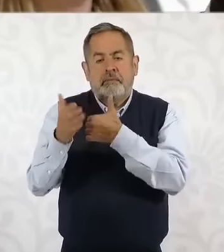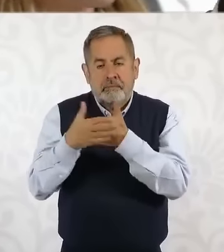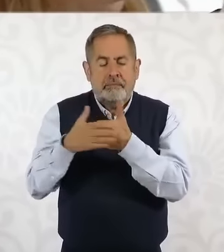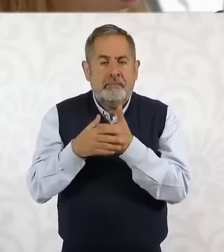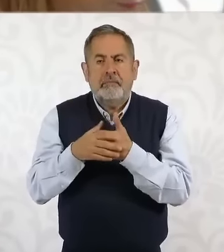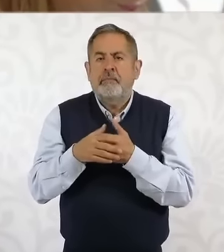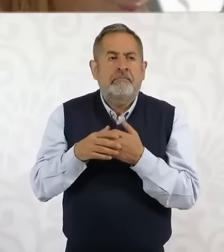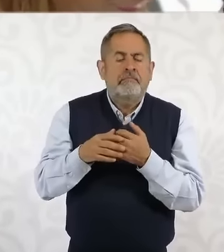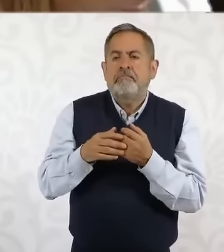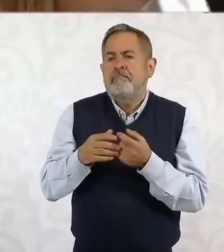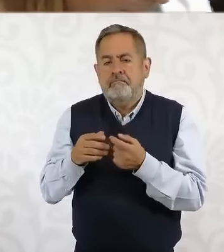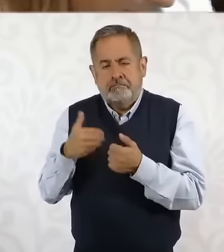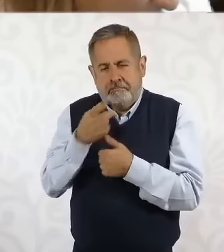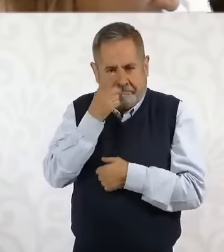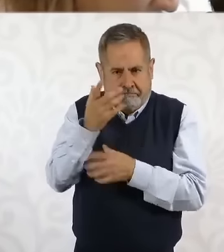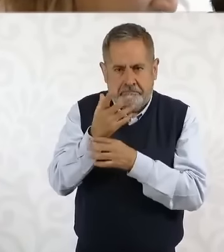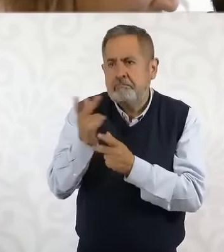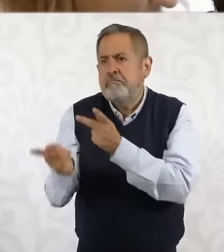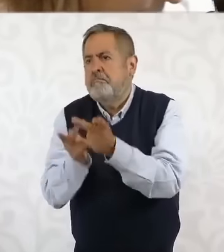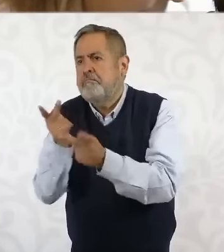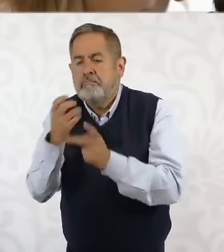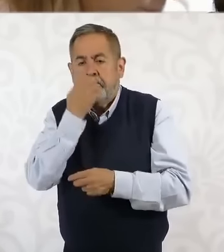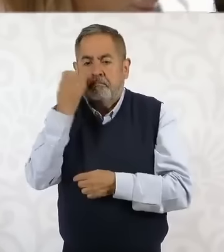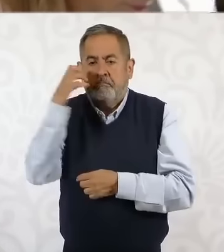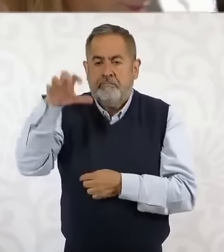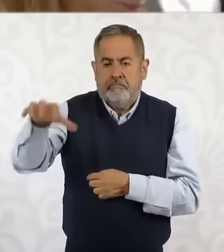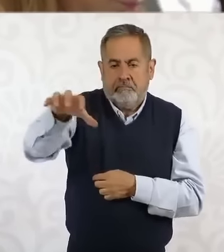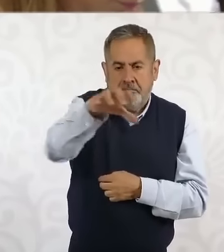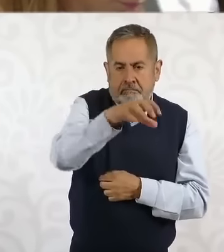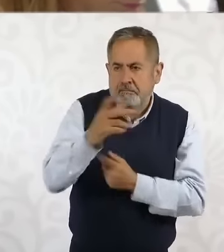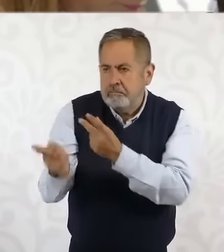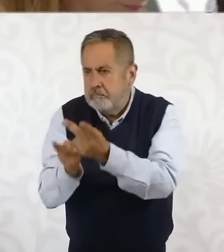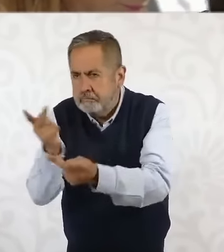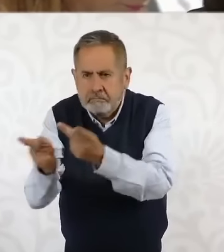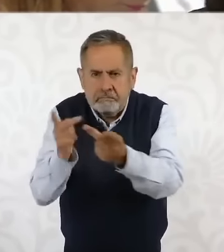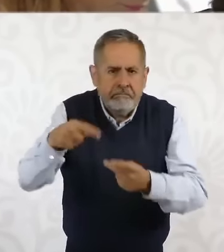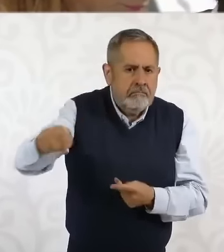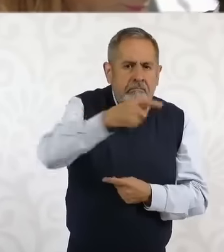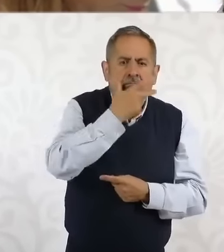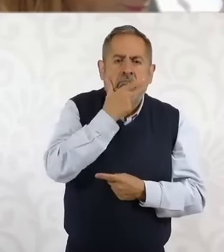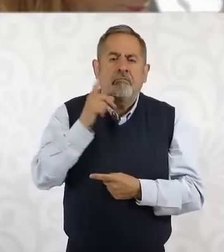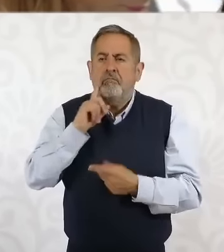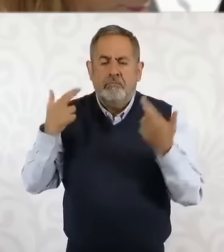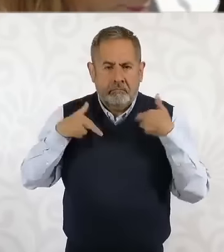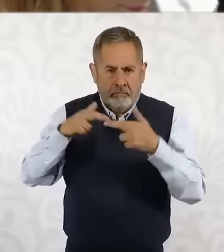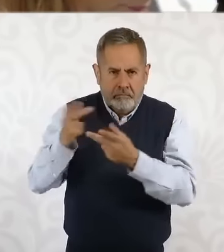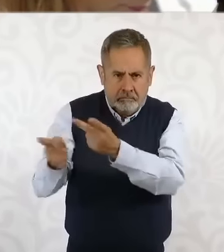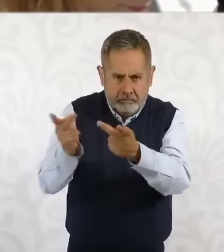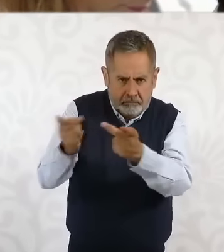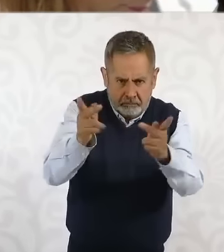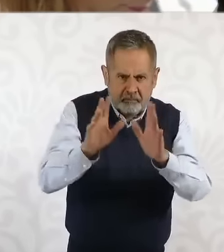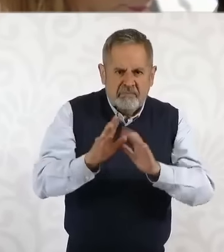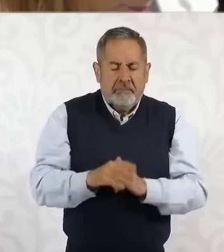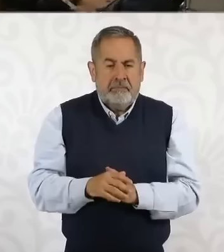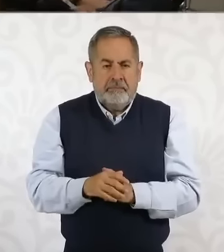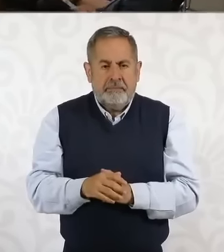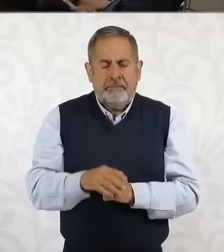consultas con directamente en las escuelas con maestros y maestras y para no entrar también que